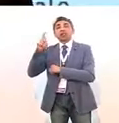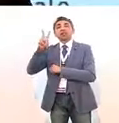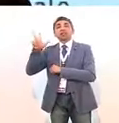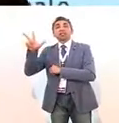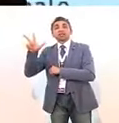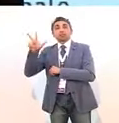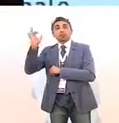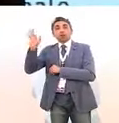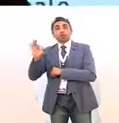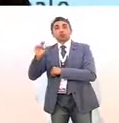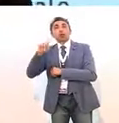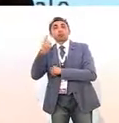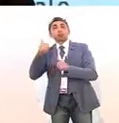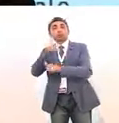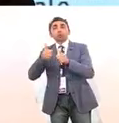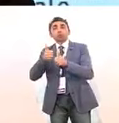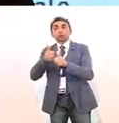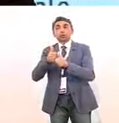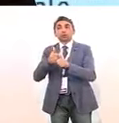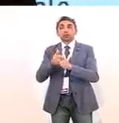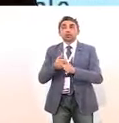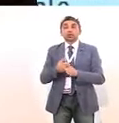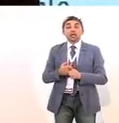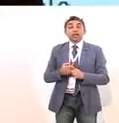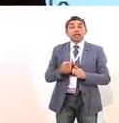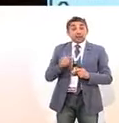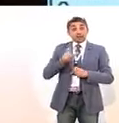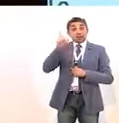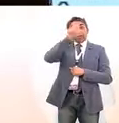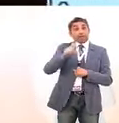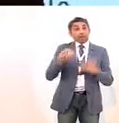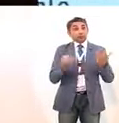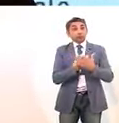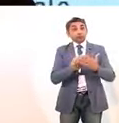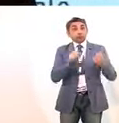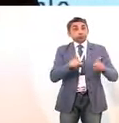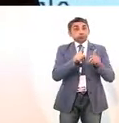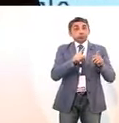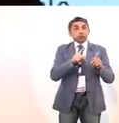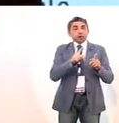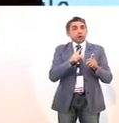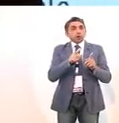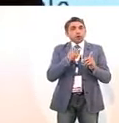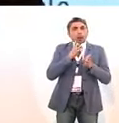turno. In Italia sarebbe stato considerato da certa stampa un pericoloso attentatore,